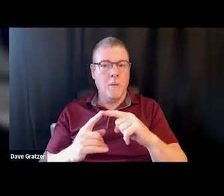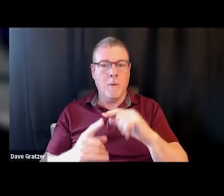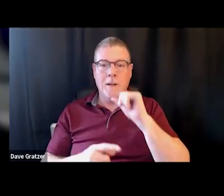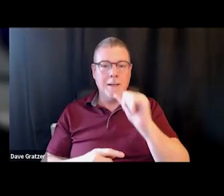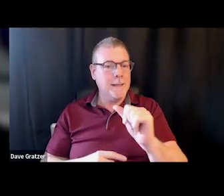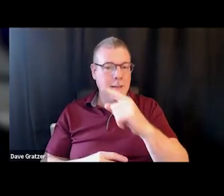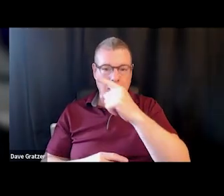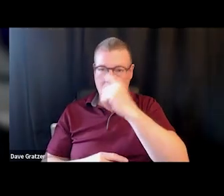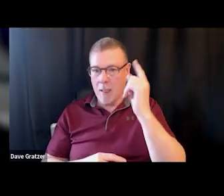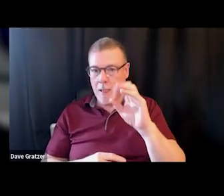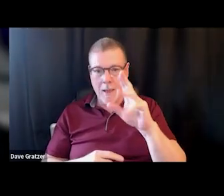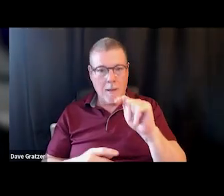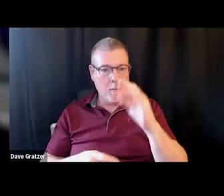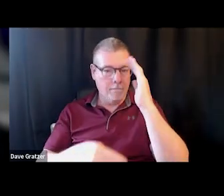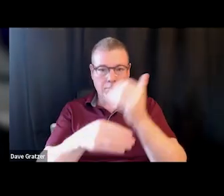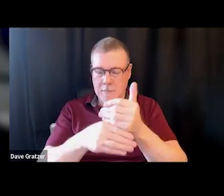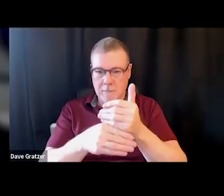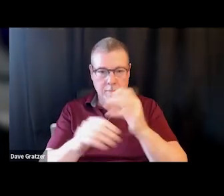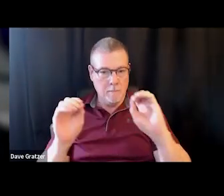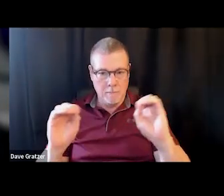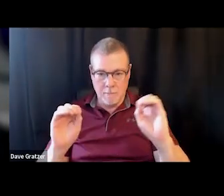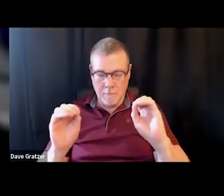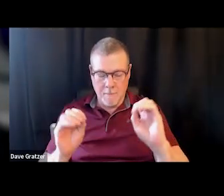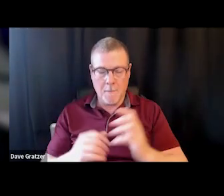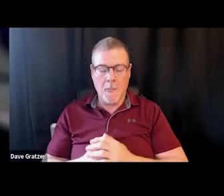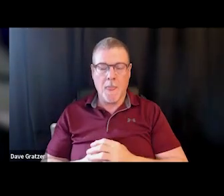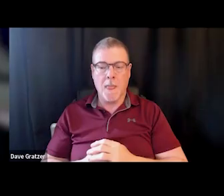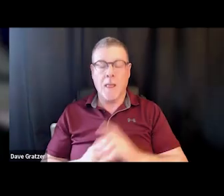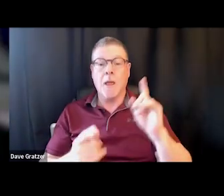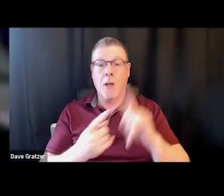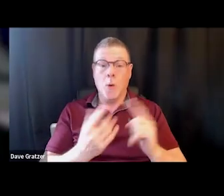o me quedé dormido hasta que desperté,